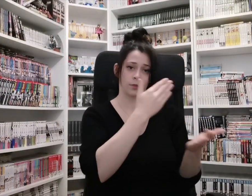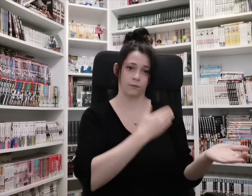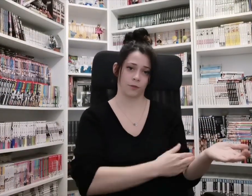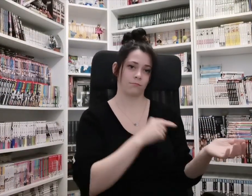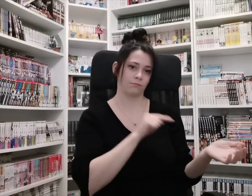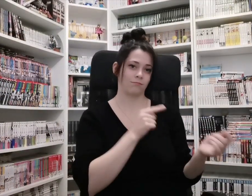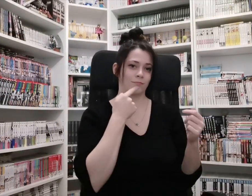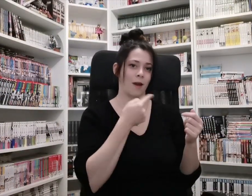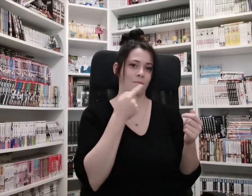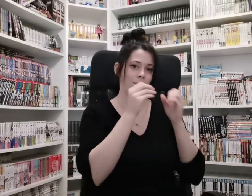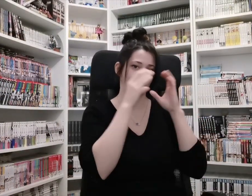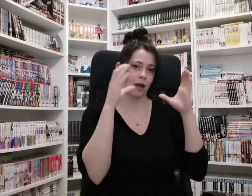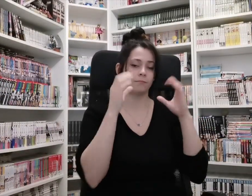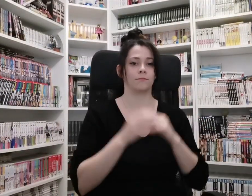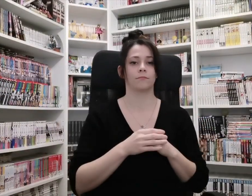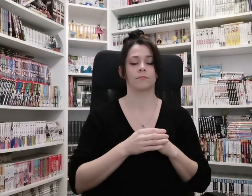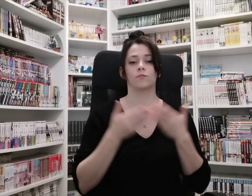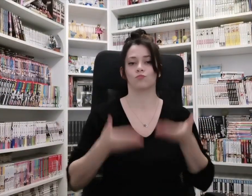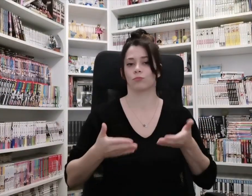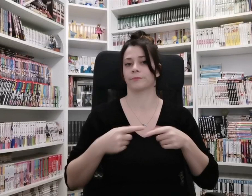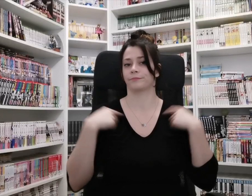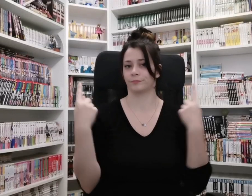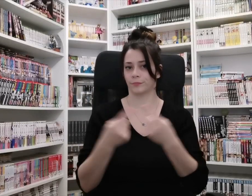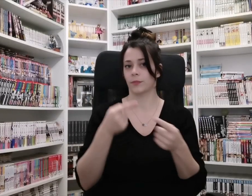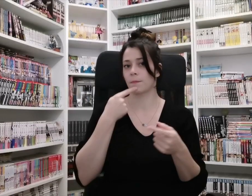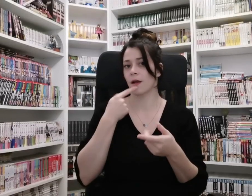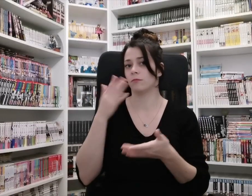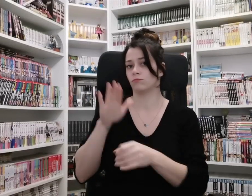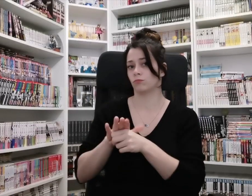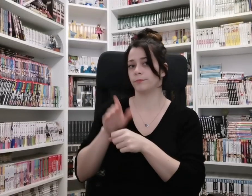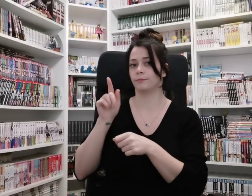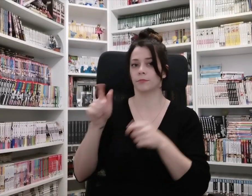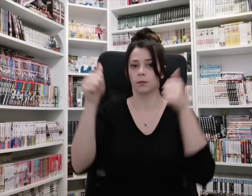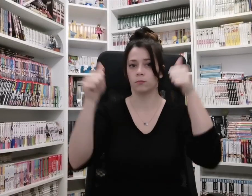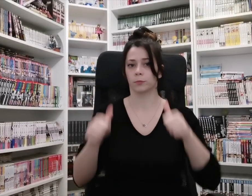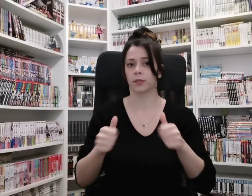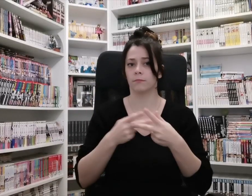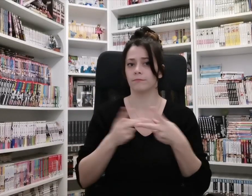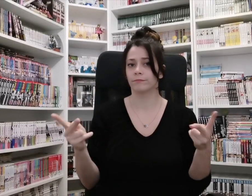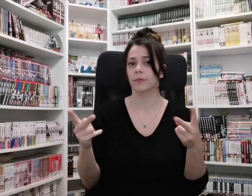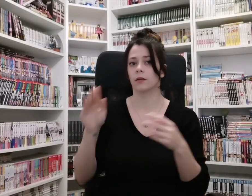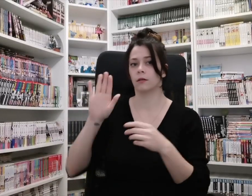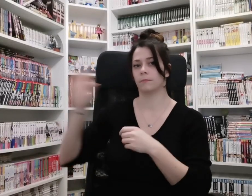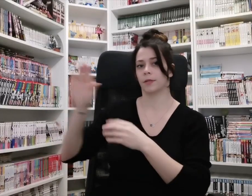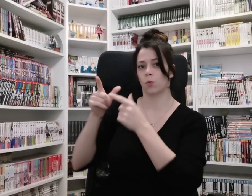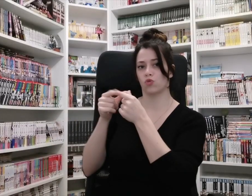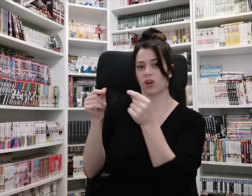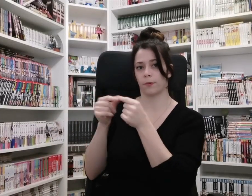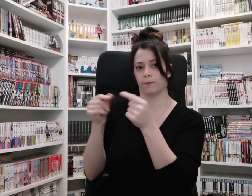Avant de parler du manga en lui-même… On va parler… du contexte de sa publication au Japon.